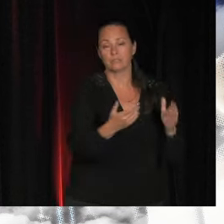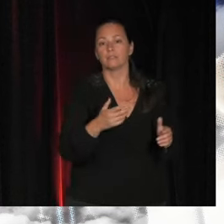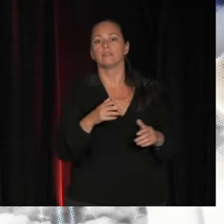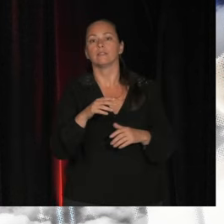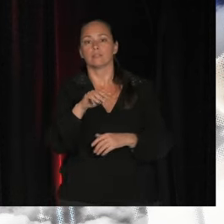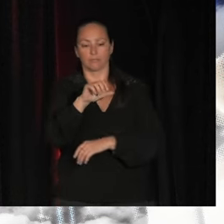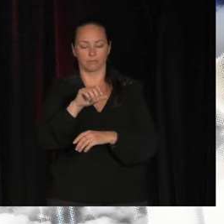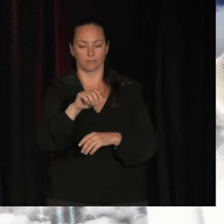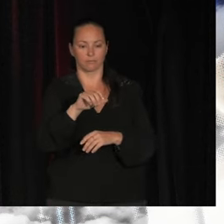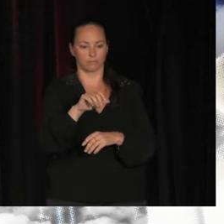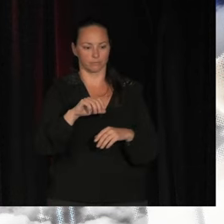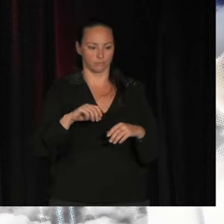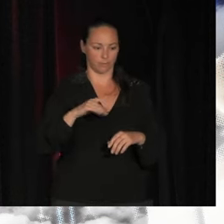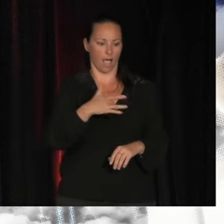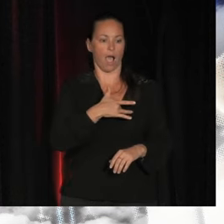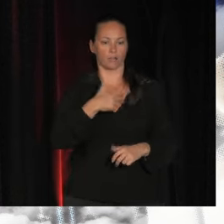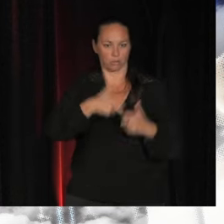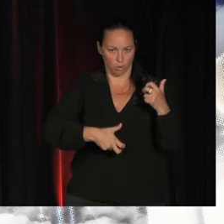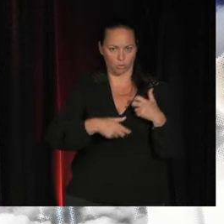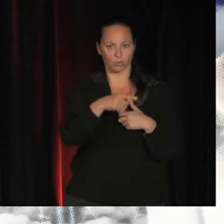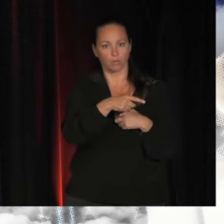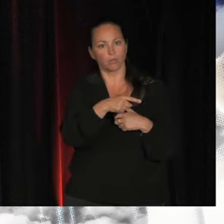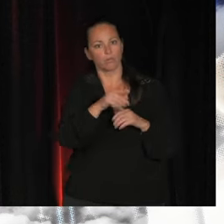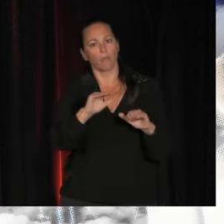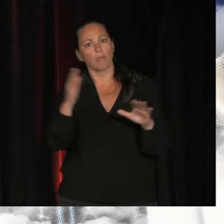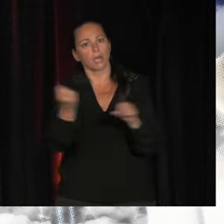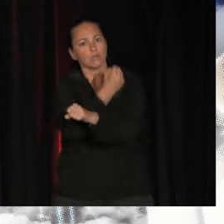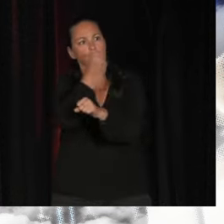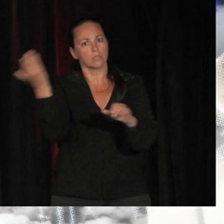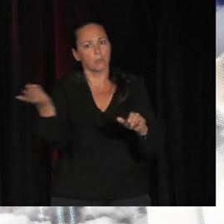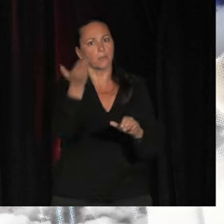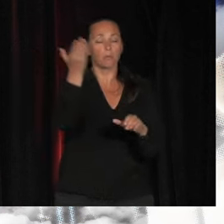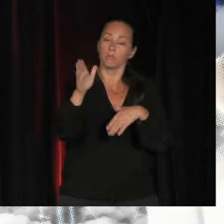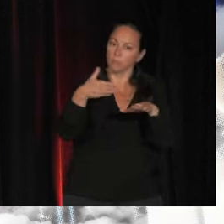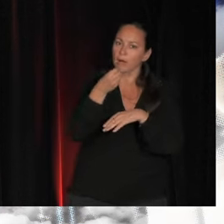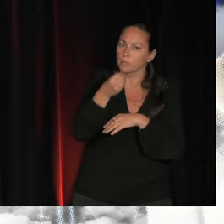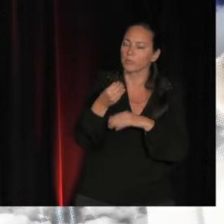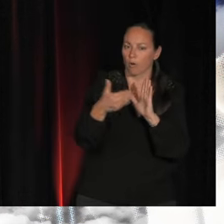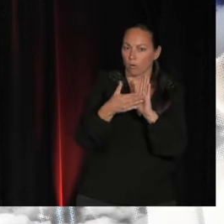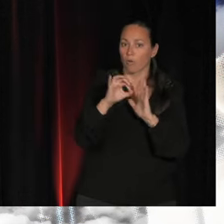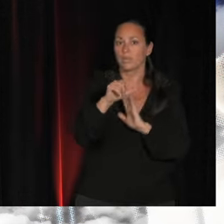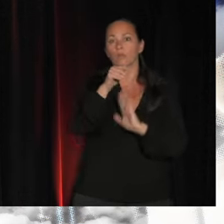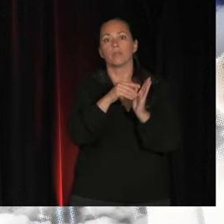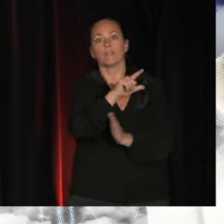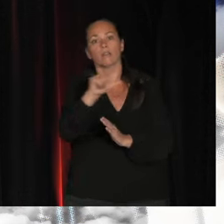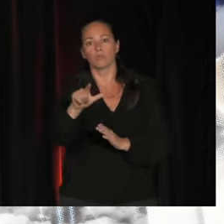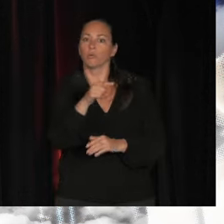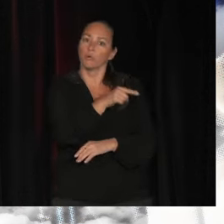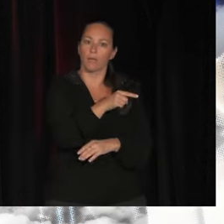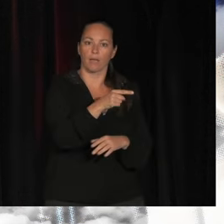HearthStone, à son échelle et à l'époque, un vrai succès a priori quand même. Oui, mais ça marche toujours et encore une fois, en 2022, ils ont quand même réussi à faire un truc comme neuf milliards.